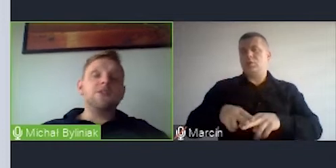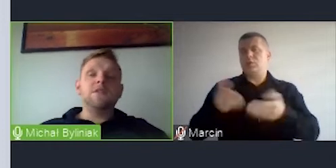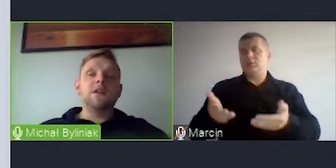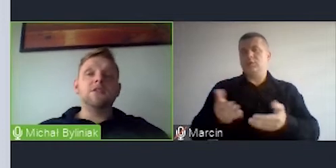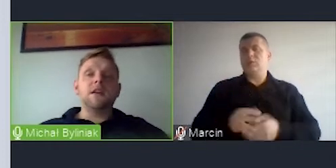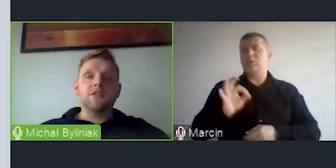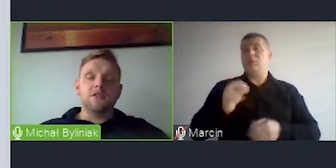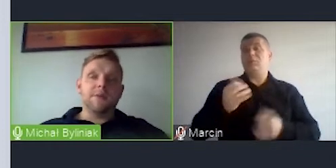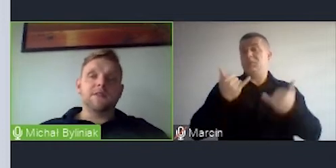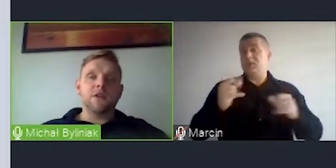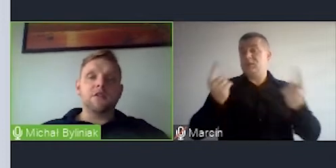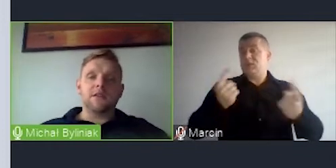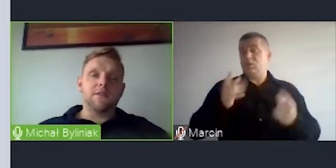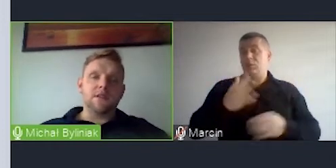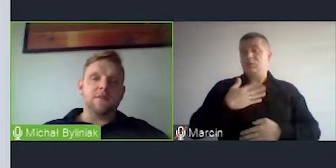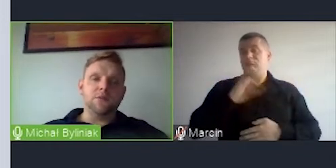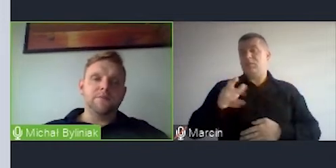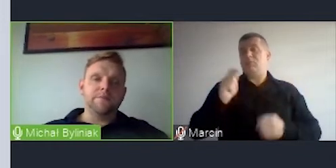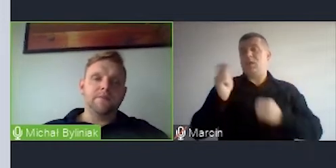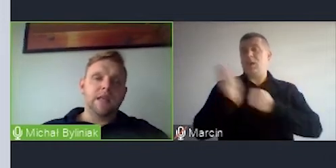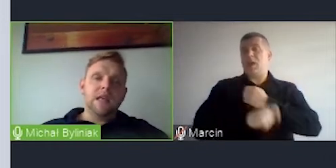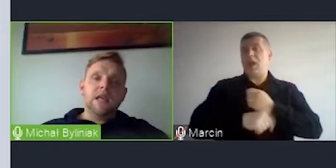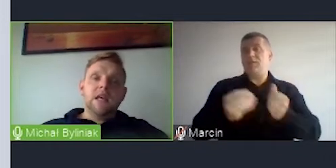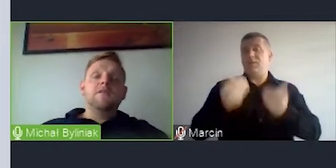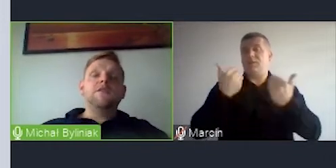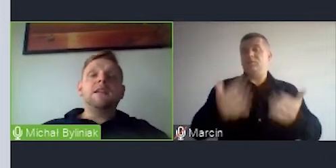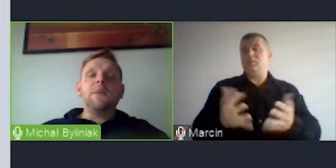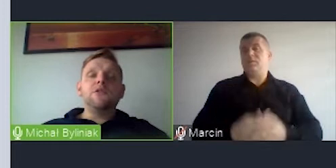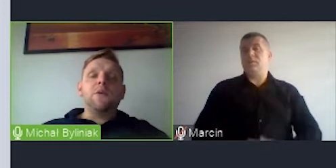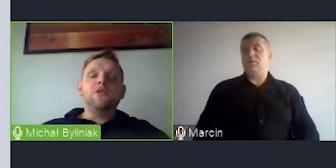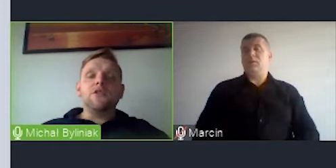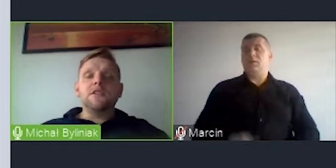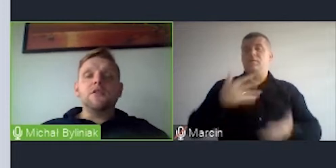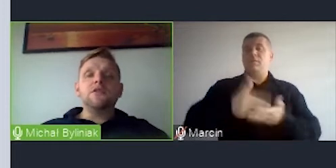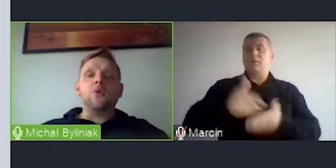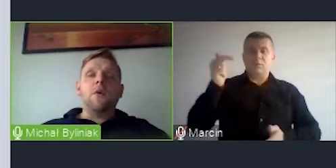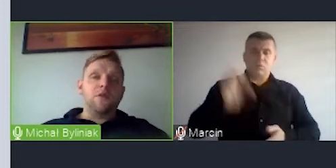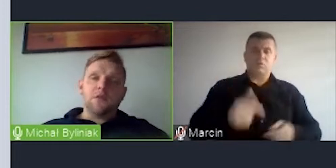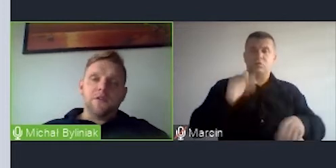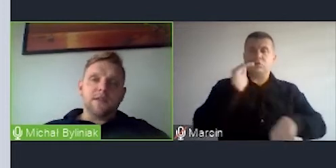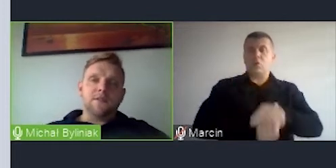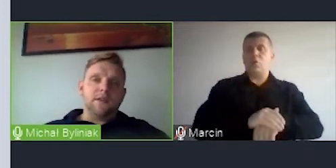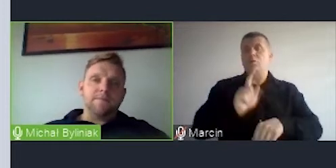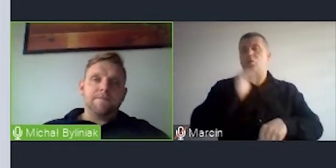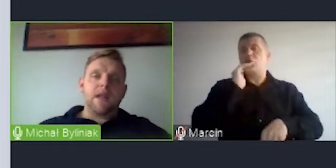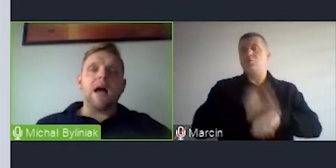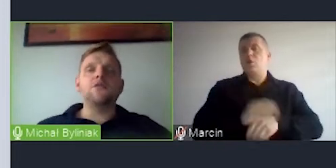bo w przeciwnym razie narazicie się Państwo na korektę finansową. Wydatek ma być poniesiony zgodnie z umową o dofinansowanie,